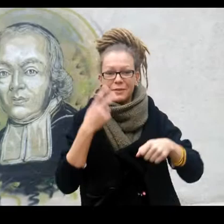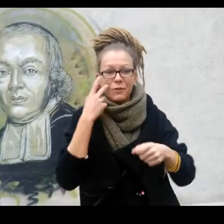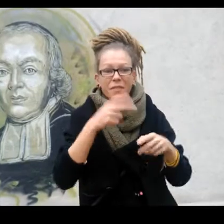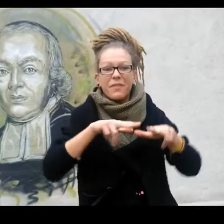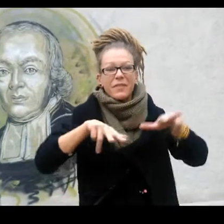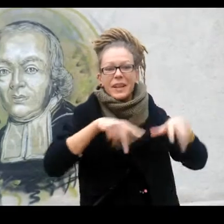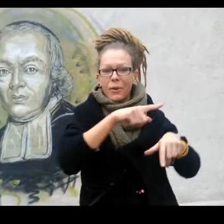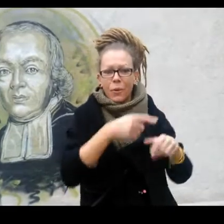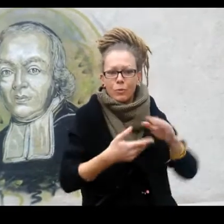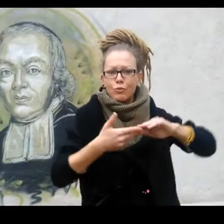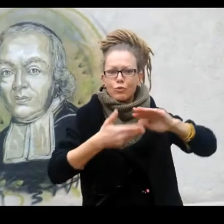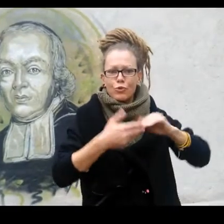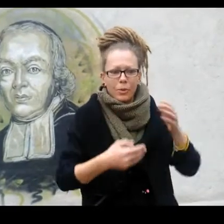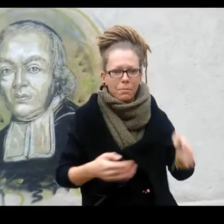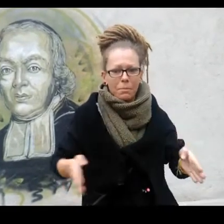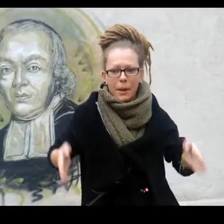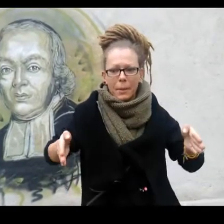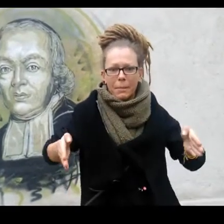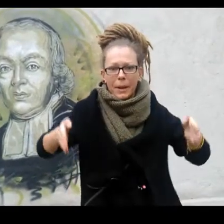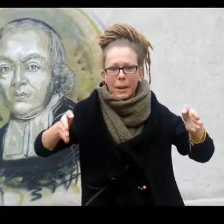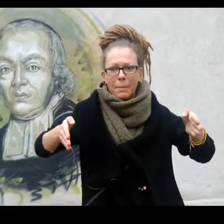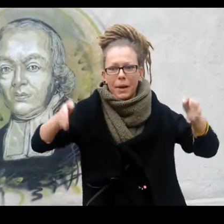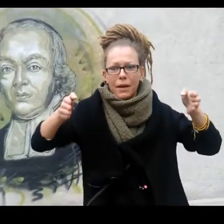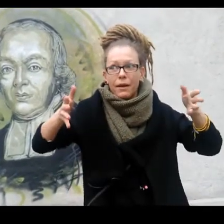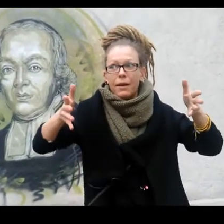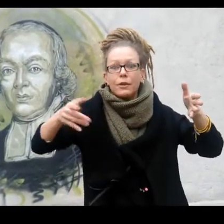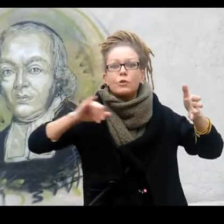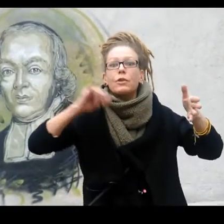Comme vous pouvez le voir sur la vidéo, jusqu'où les murs sont construits?